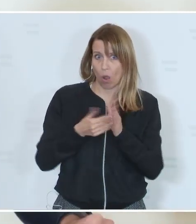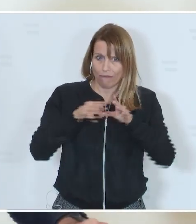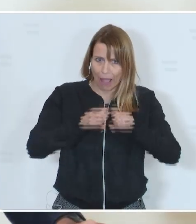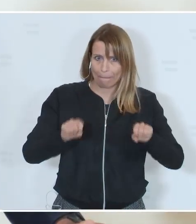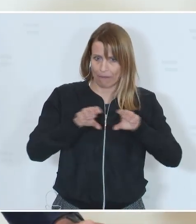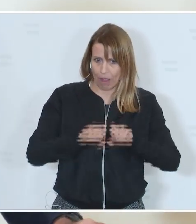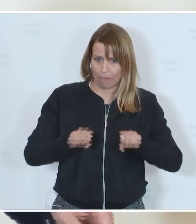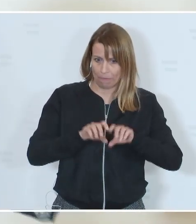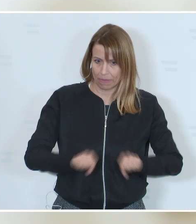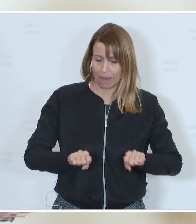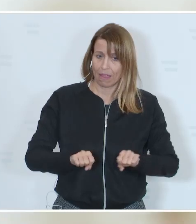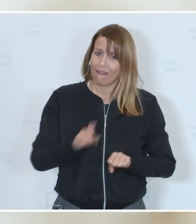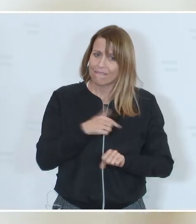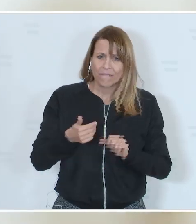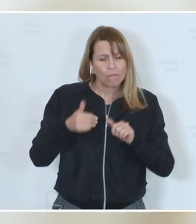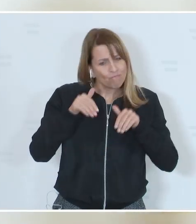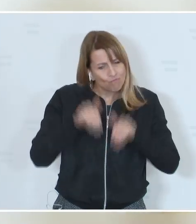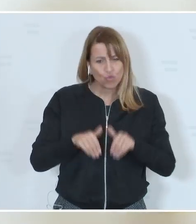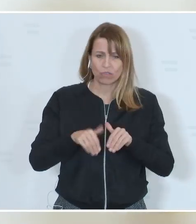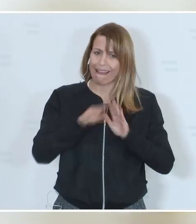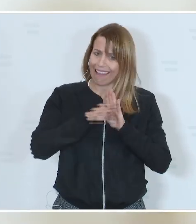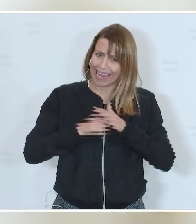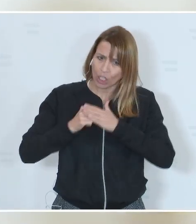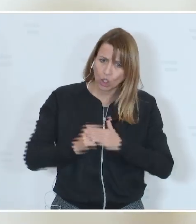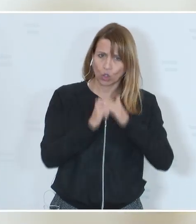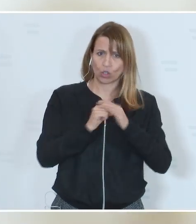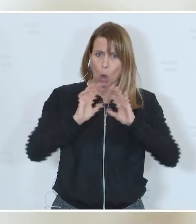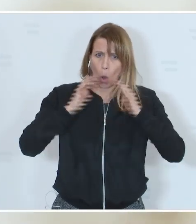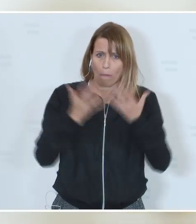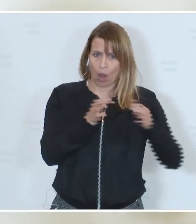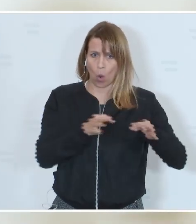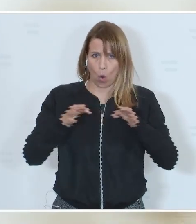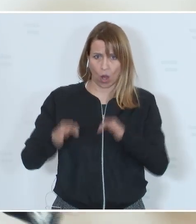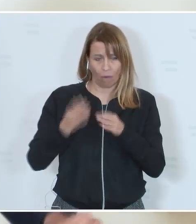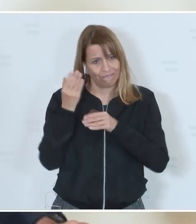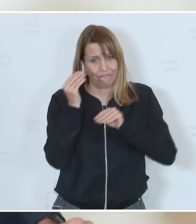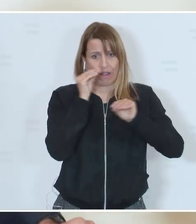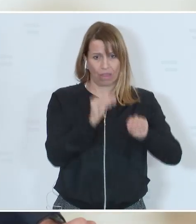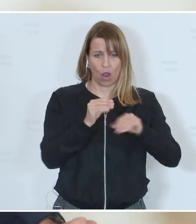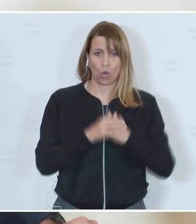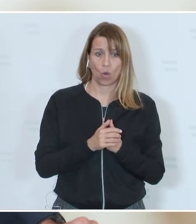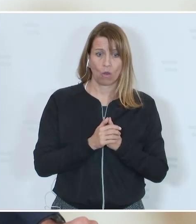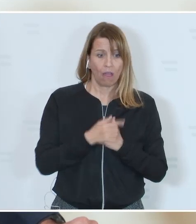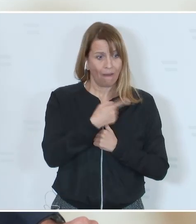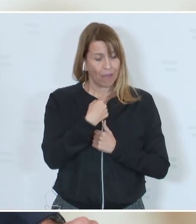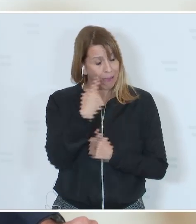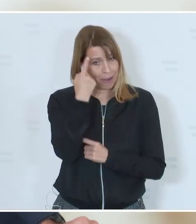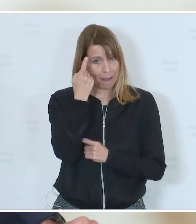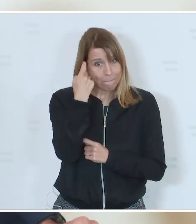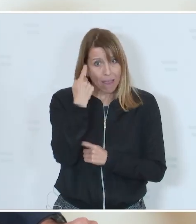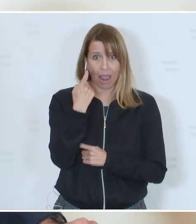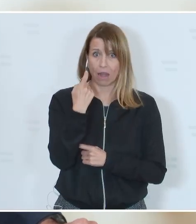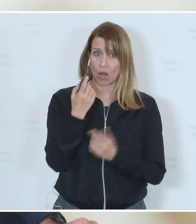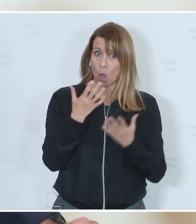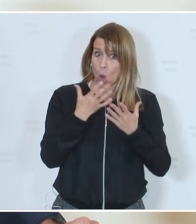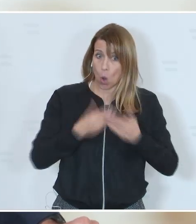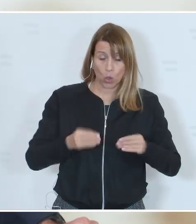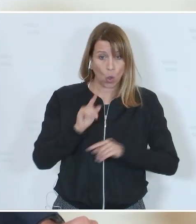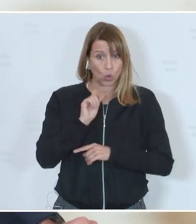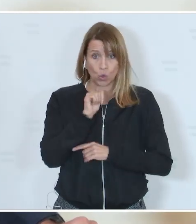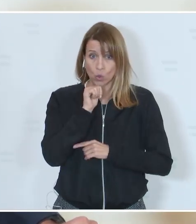die regelgestützte globale Ordnung stützen. Wir postulieren, dass die Lösung nicht in stärkerer